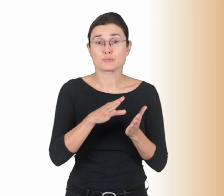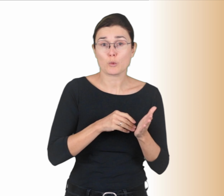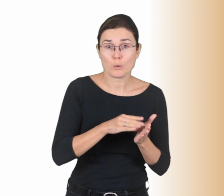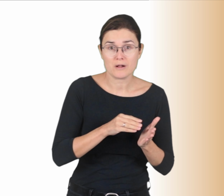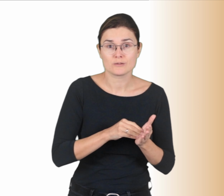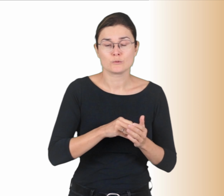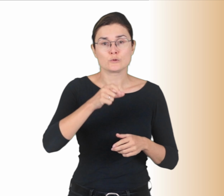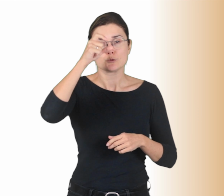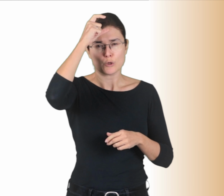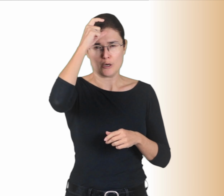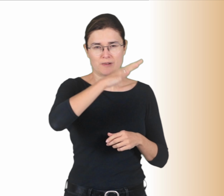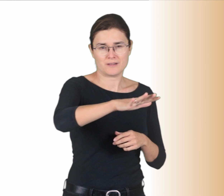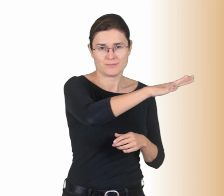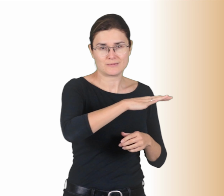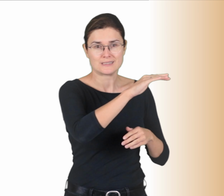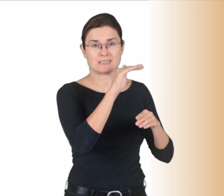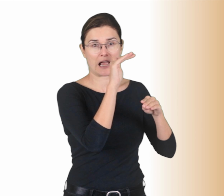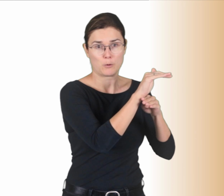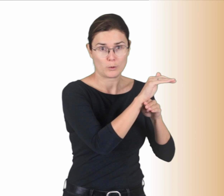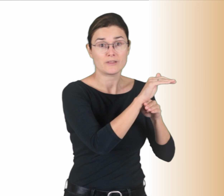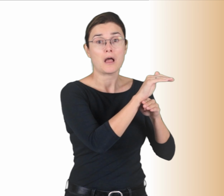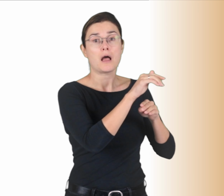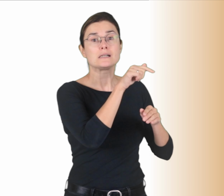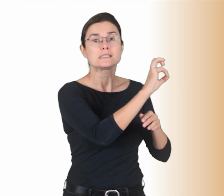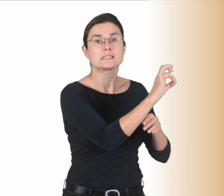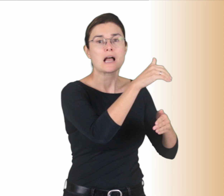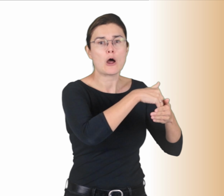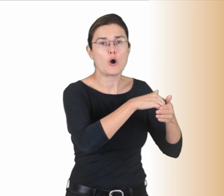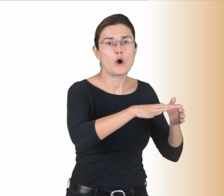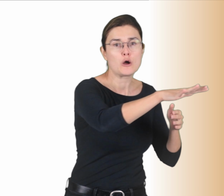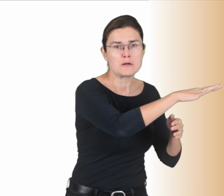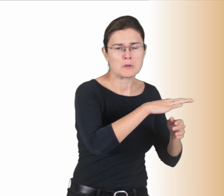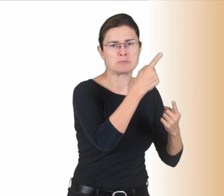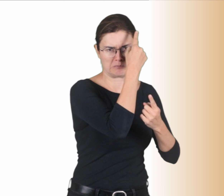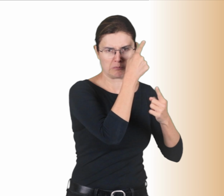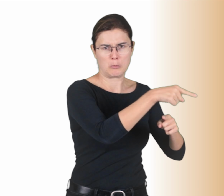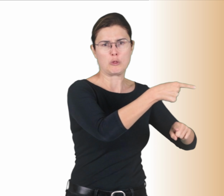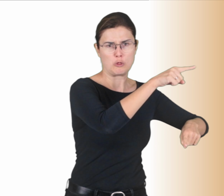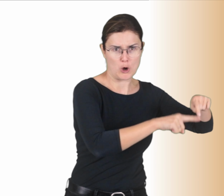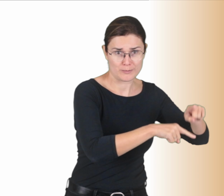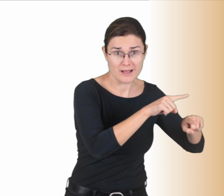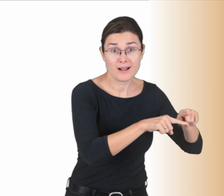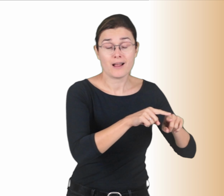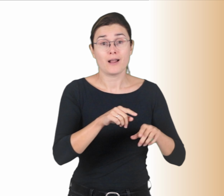Przykładowo coś, co jest normalnym zachowaniem u człowieka Zachodu,